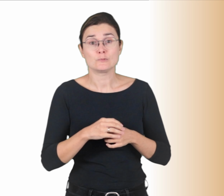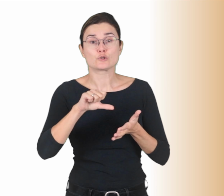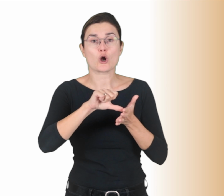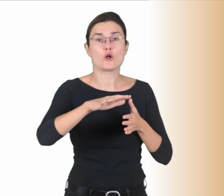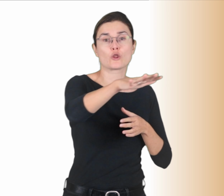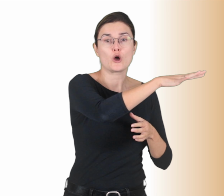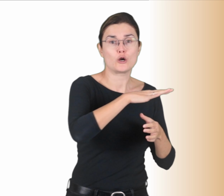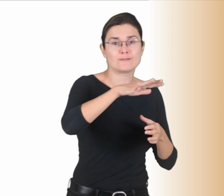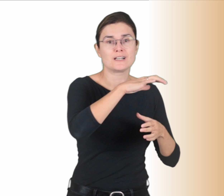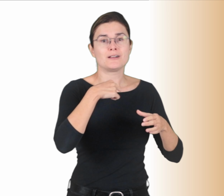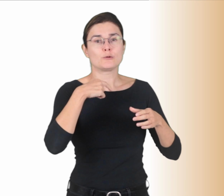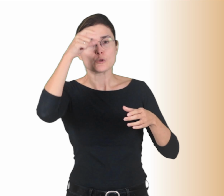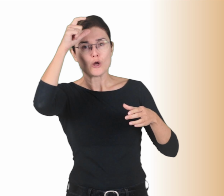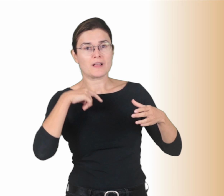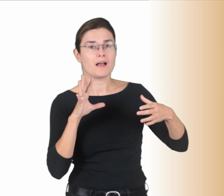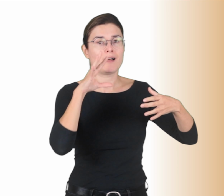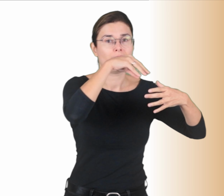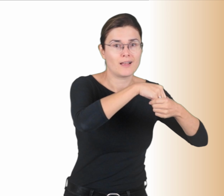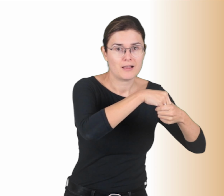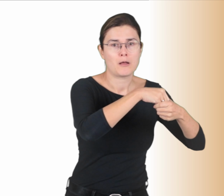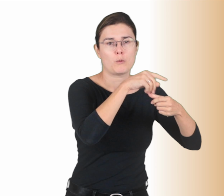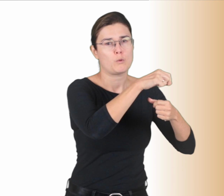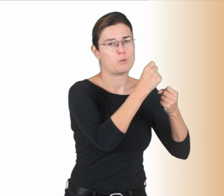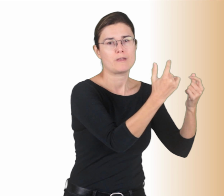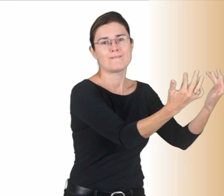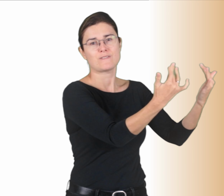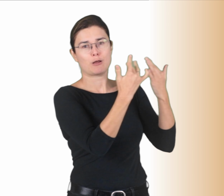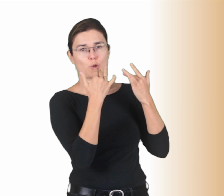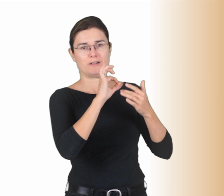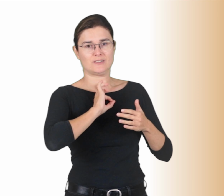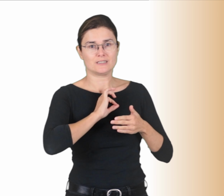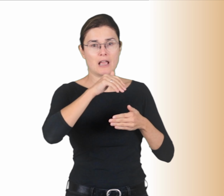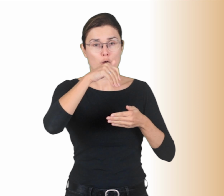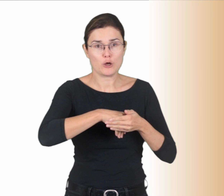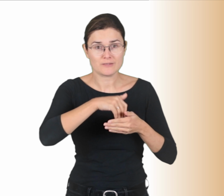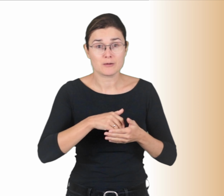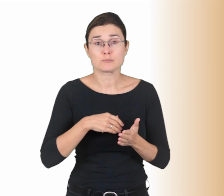Środowisko, w którym żyjemy niezwykle istotnie wpływa na nasze zachowanie.